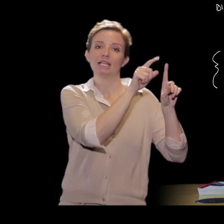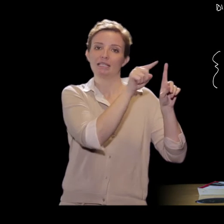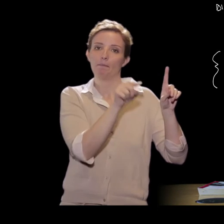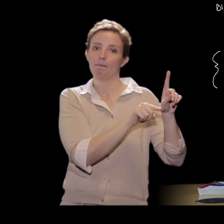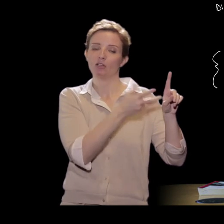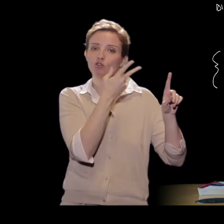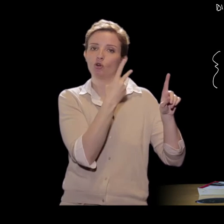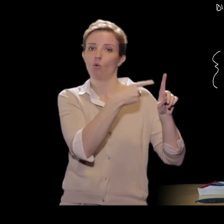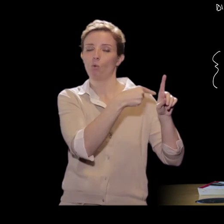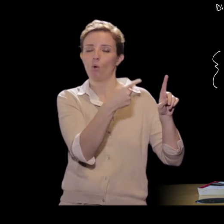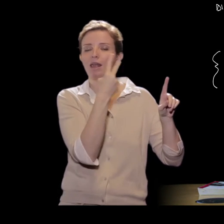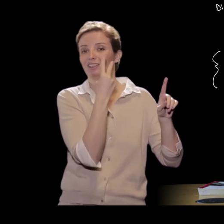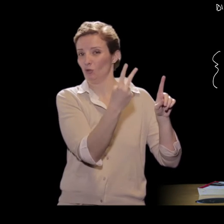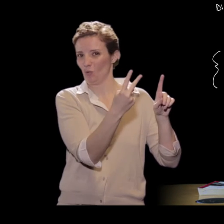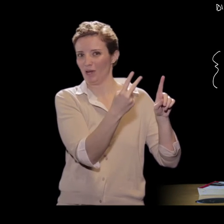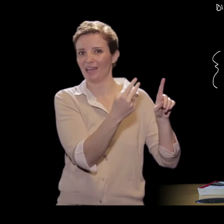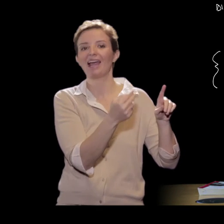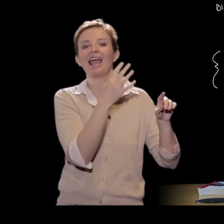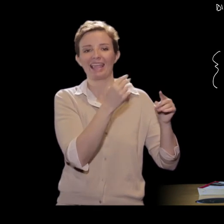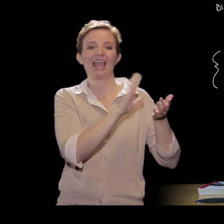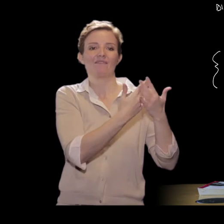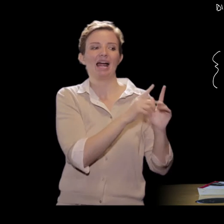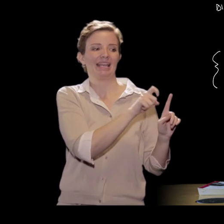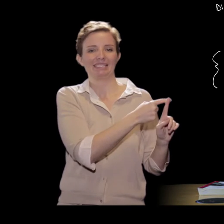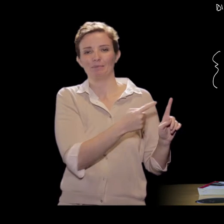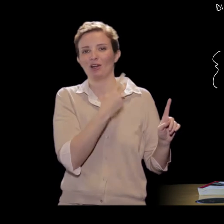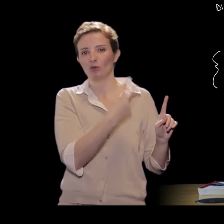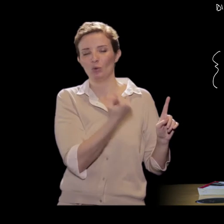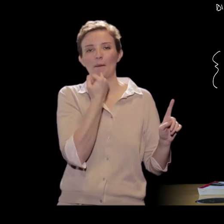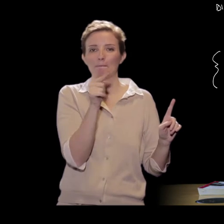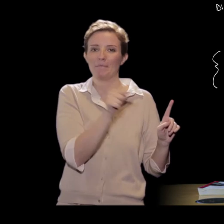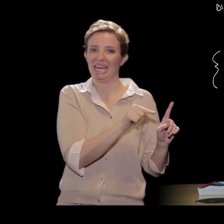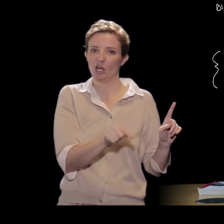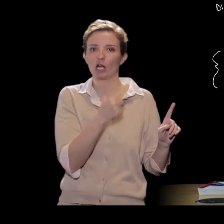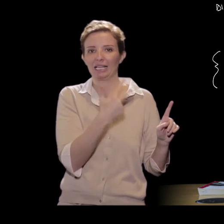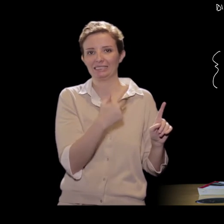(LEGGE LA DISEQUAZIONE)